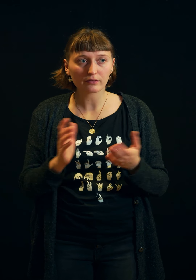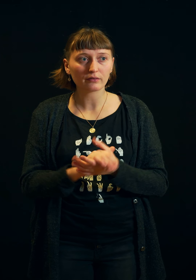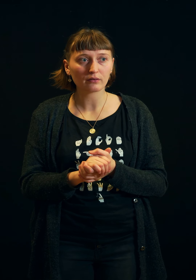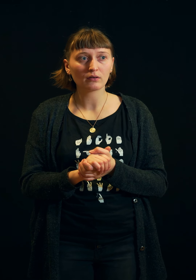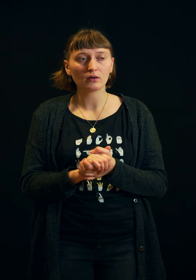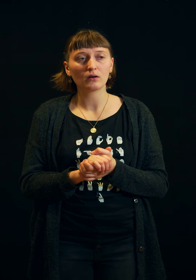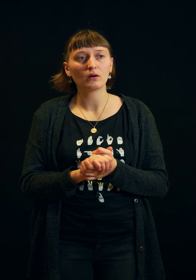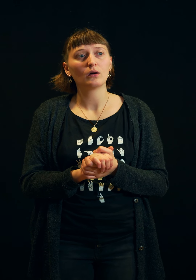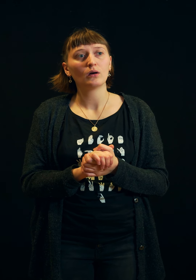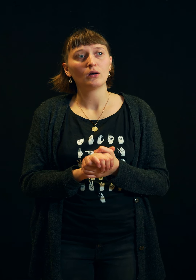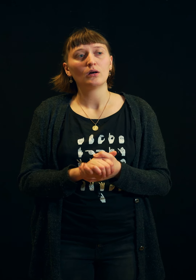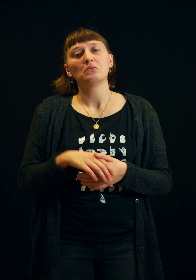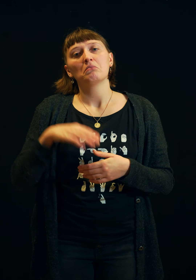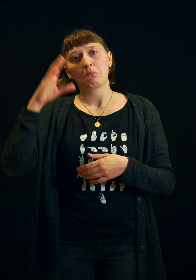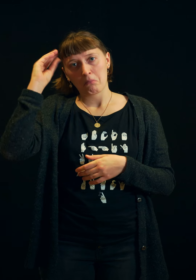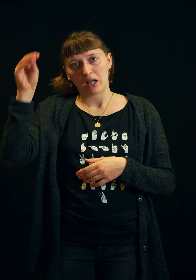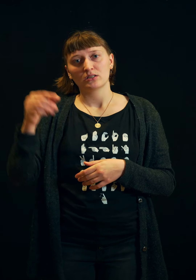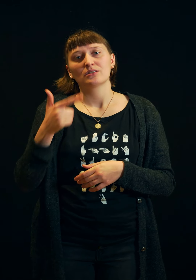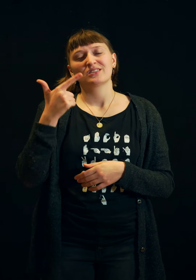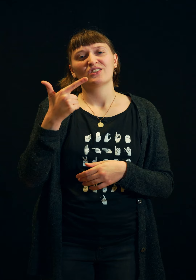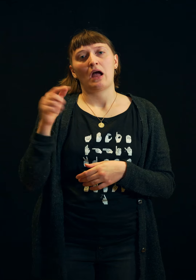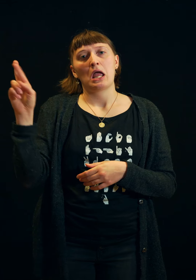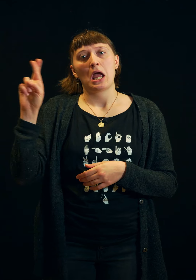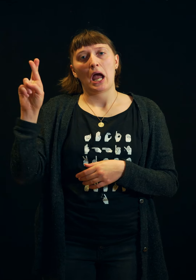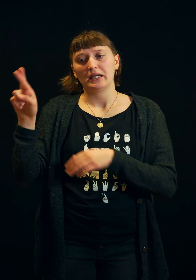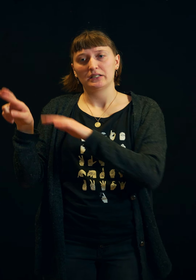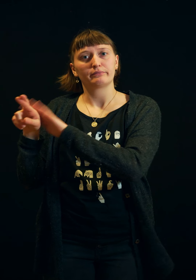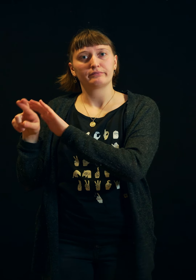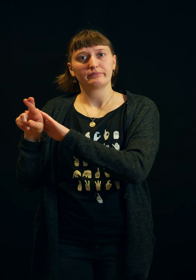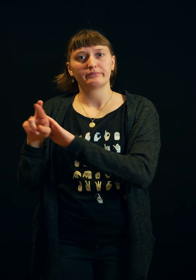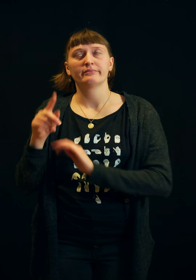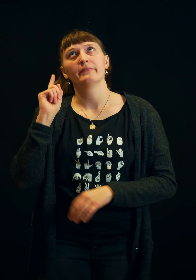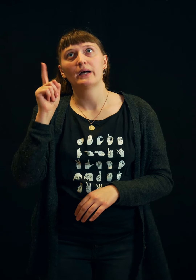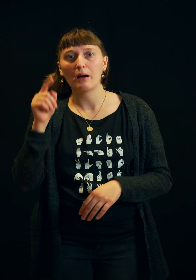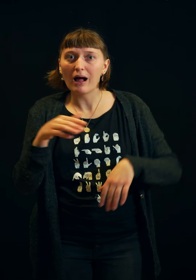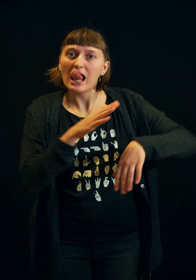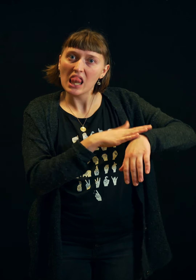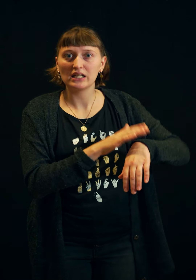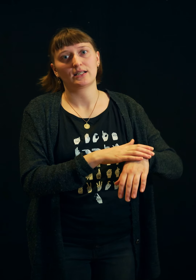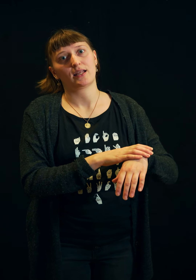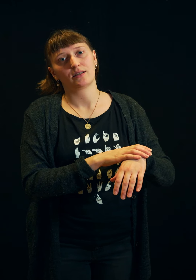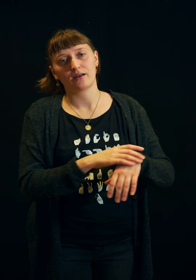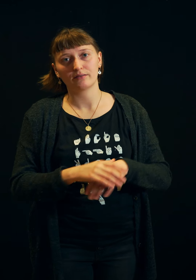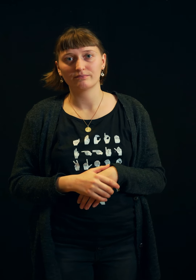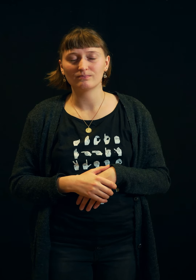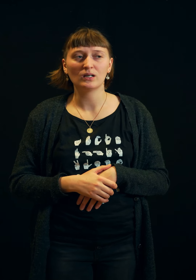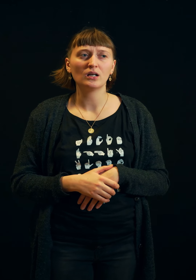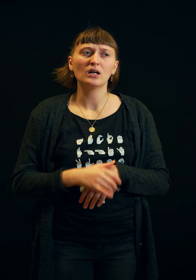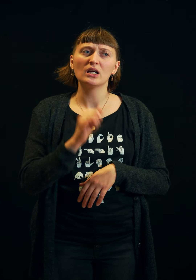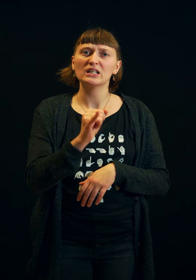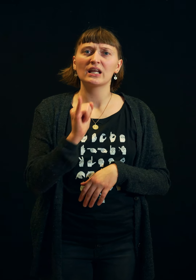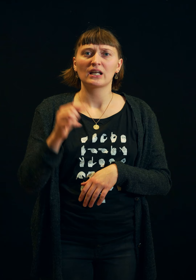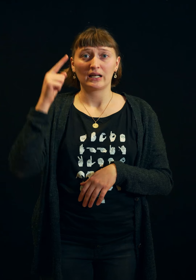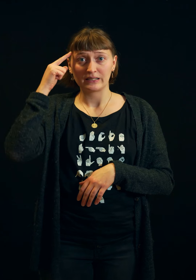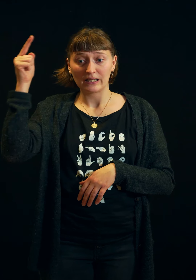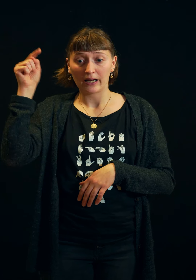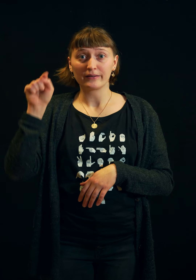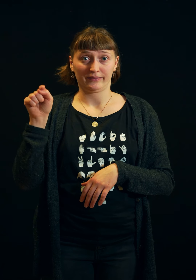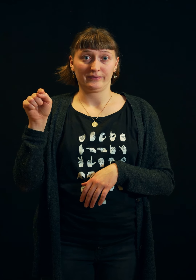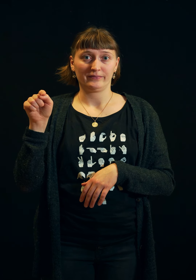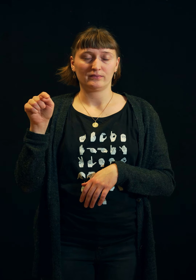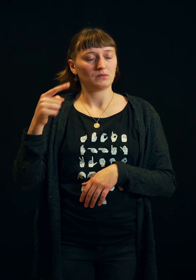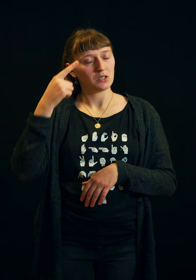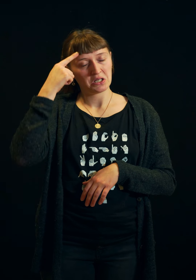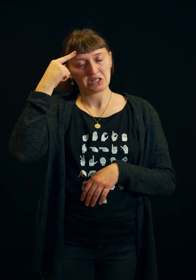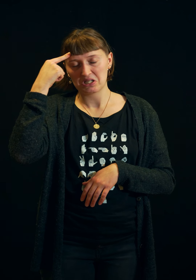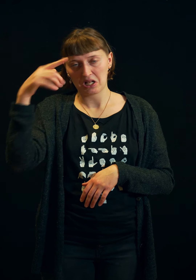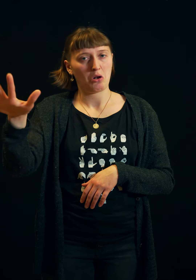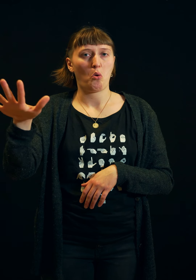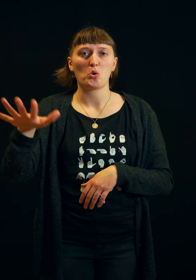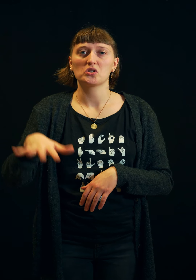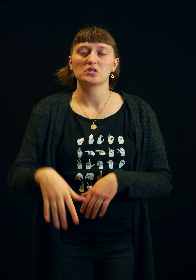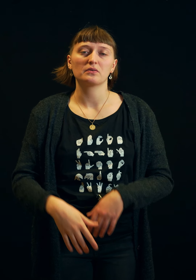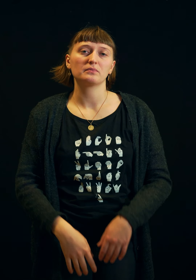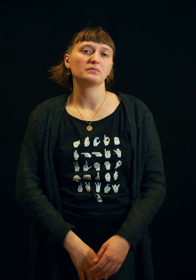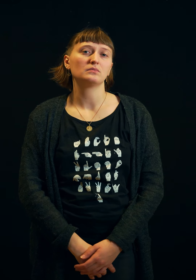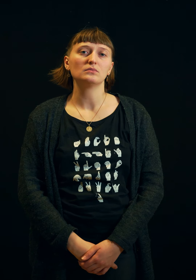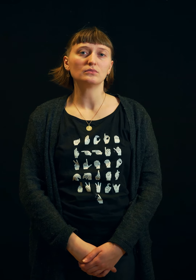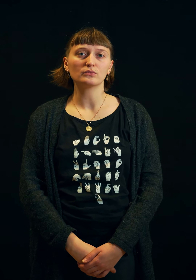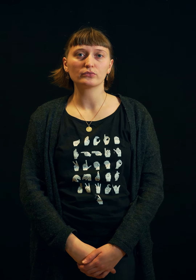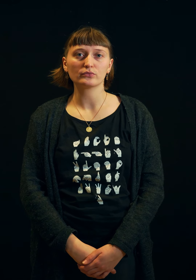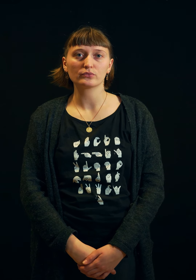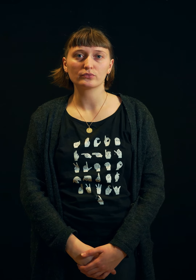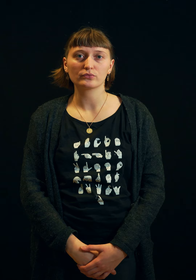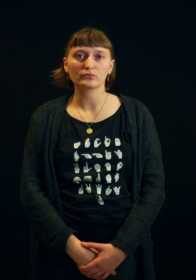Er hatte zwei Rechte Hände, doch war Linkshänder, jeder Gedanke, den er dachte, war ein Blindgänger.